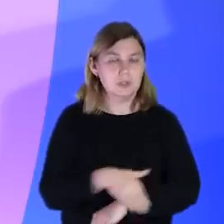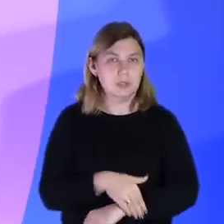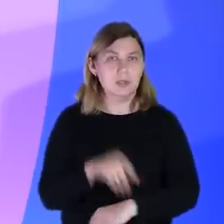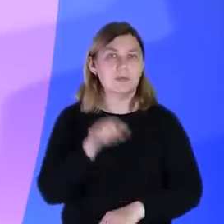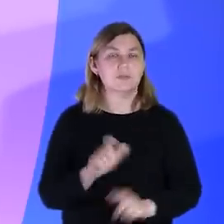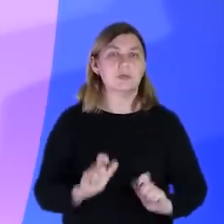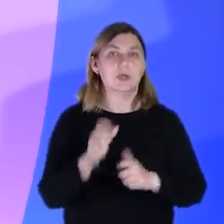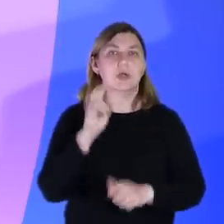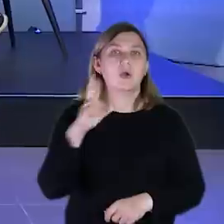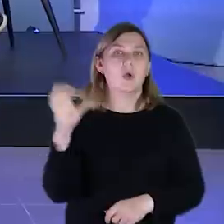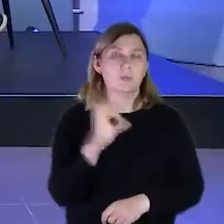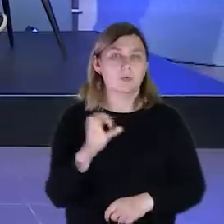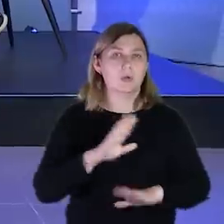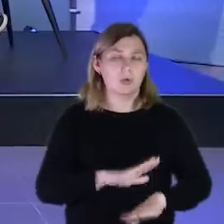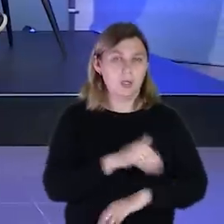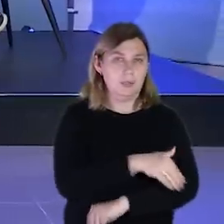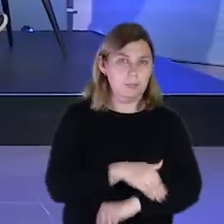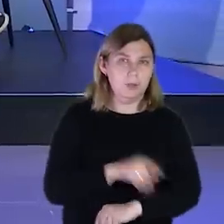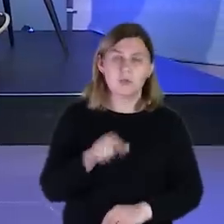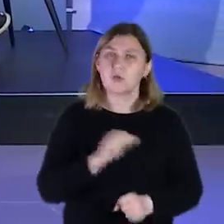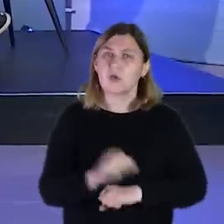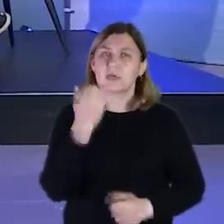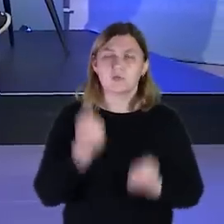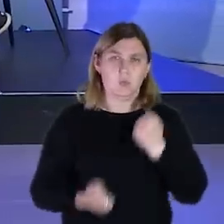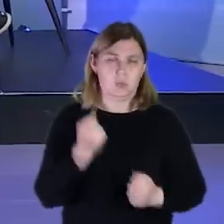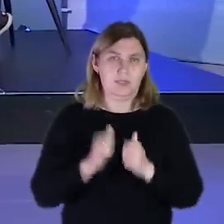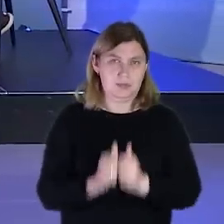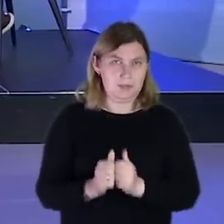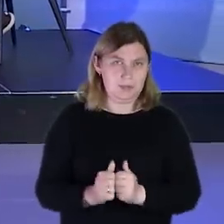W tym wypadku Korpus Ochrony Pogranicza. To jest bardzo trudne zadanie, dlatego że jak się